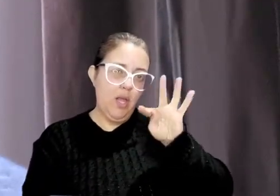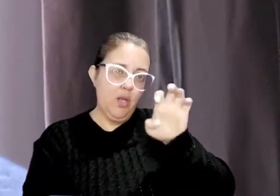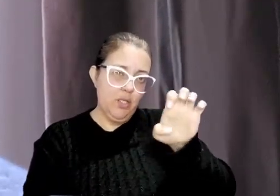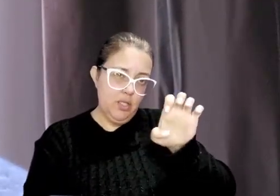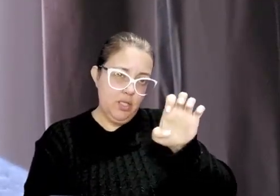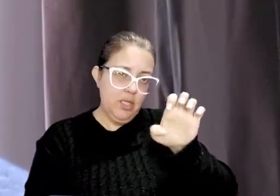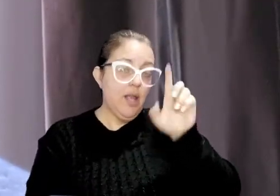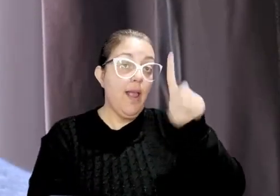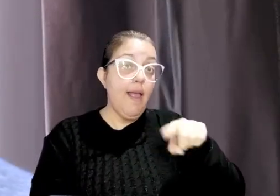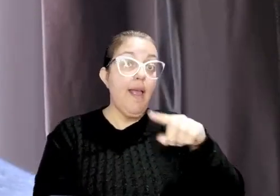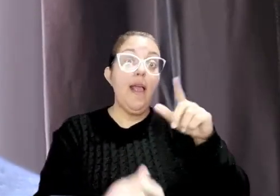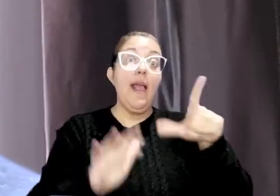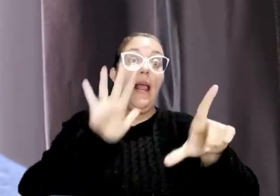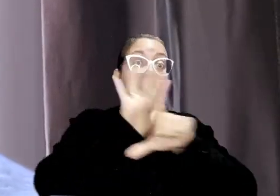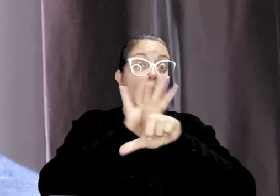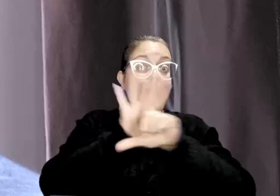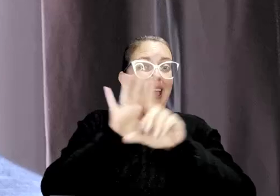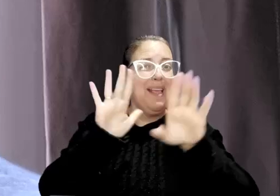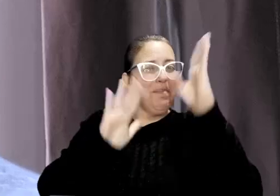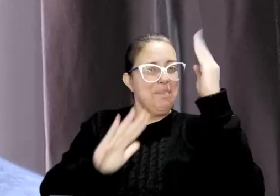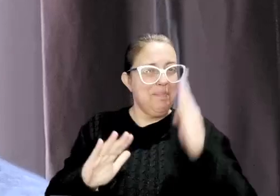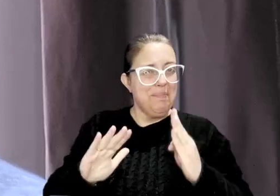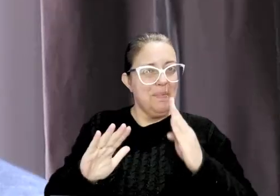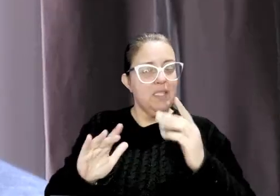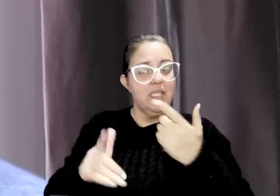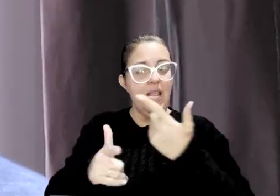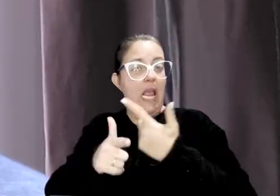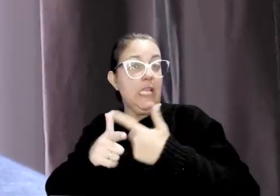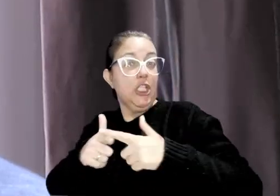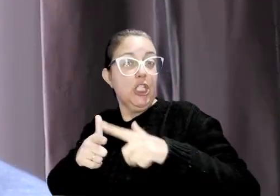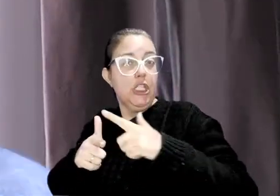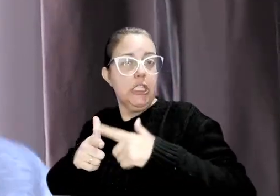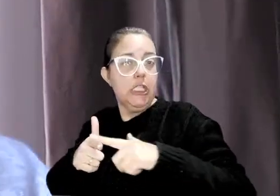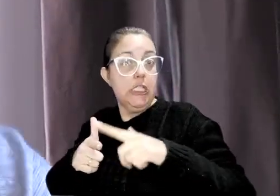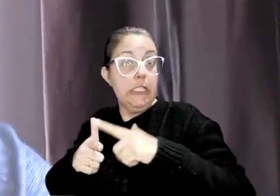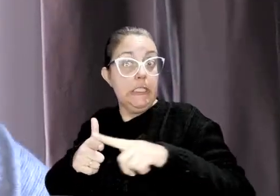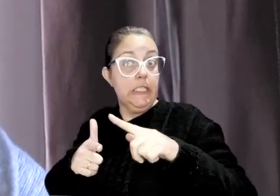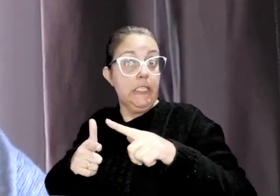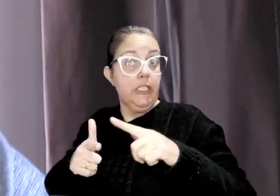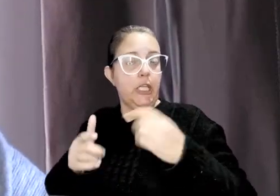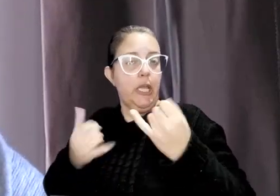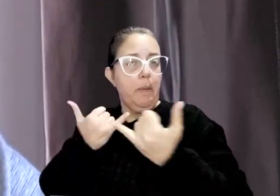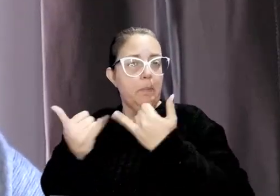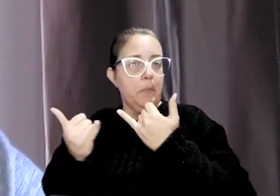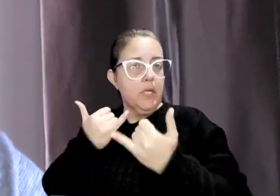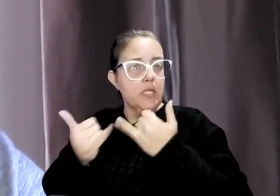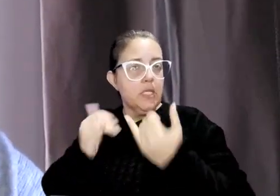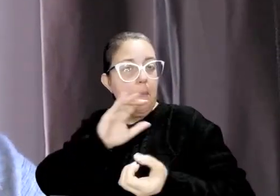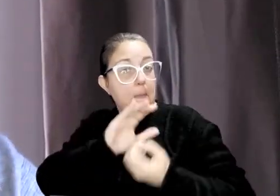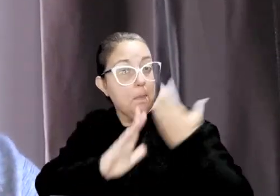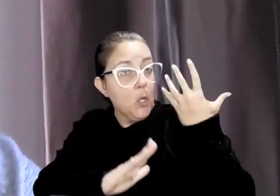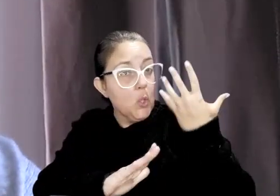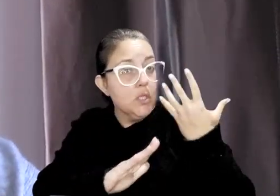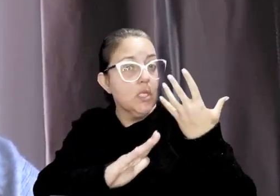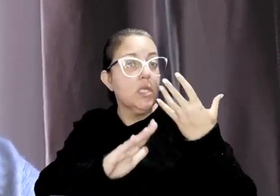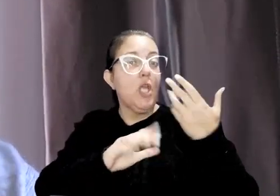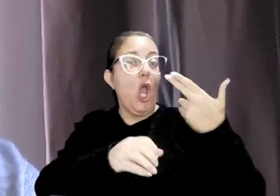é eh obtido em termos de produção eh de óleo e gás em termos de recursos né obtidos com a